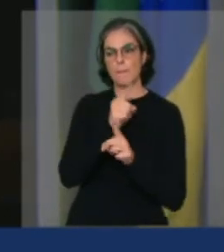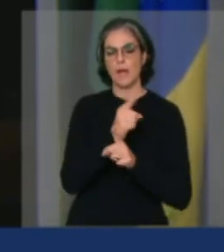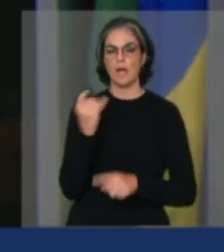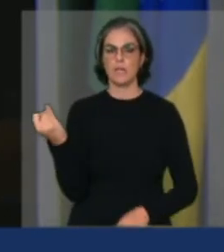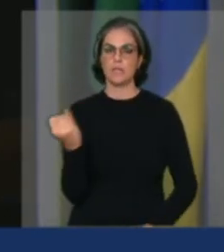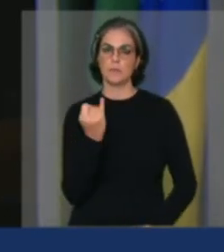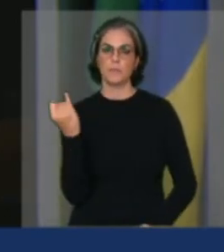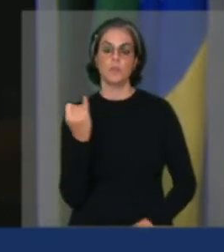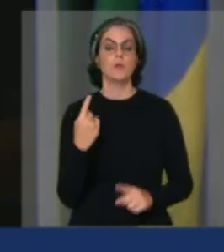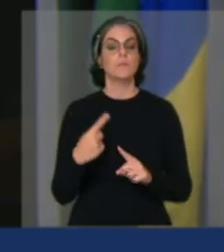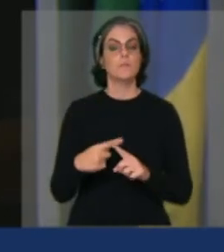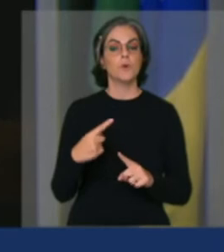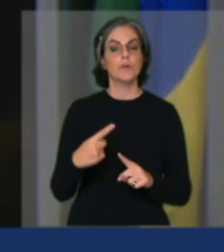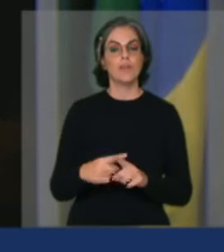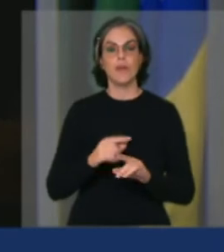NÃO SOMENTE NOS NOTICIÁRIOS BRASILEIROS, EXERCENDO UM